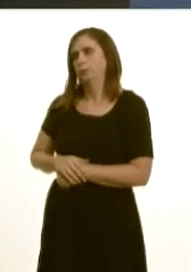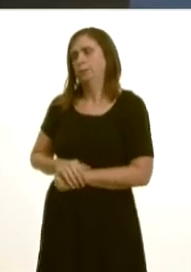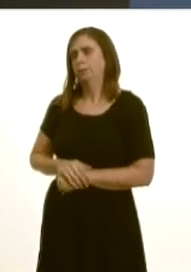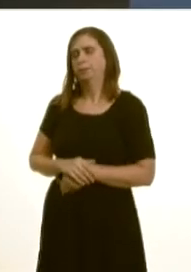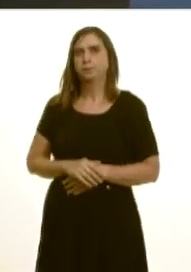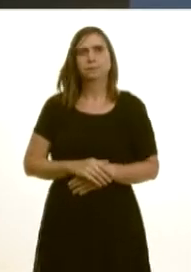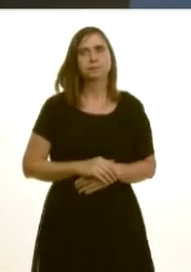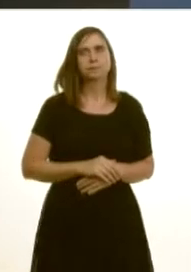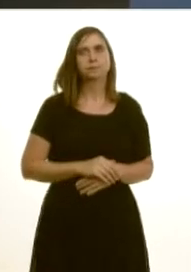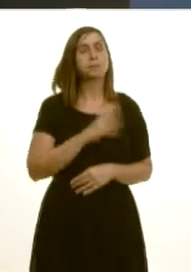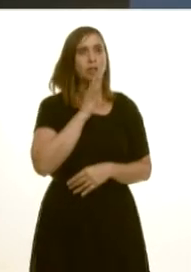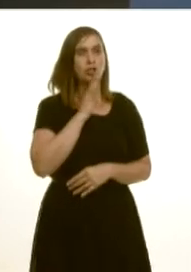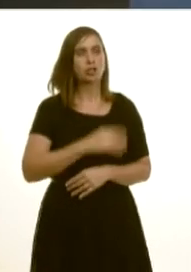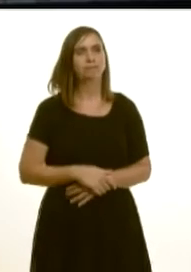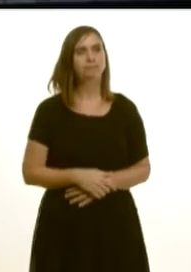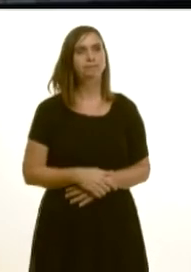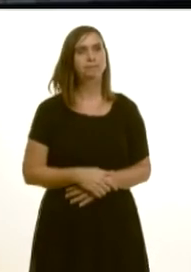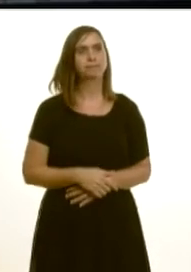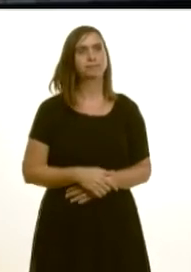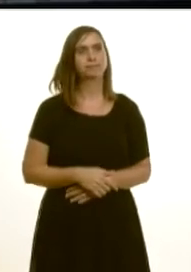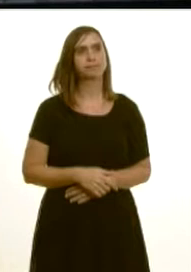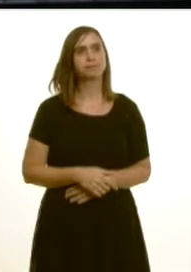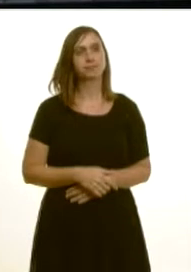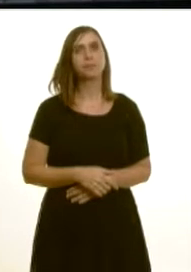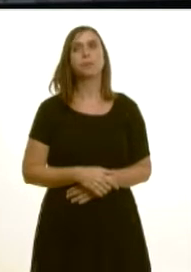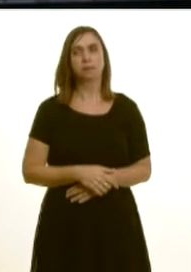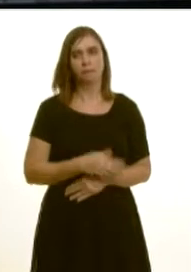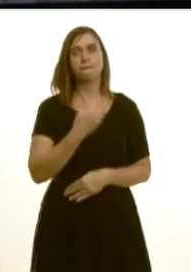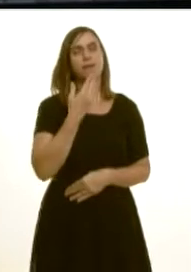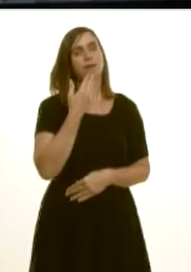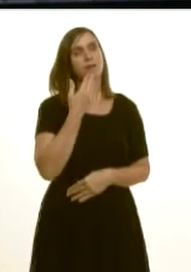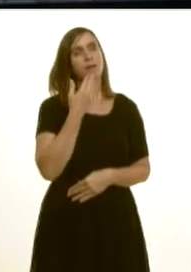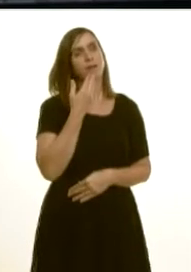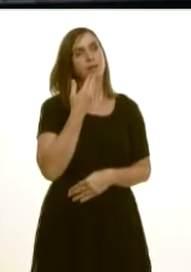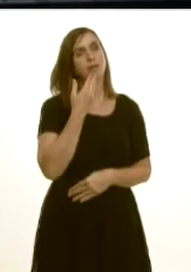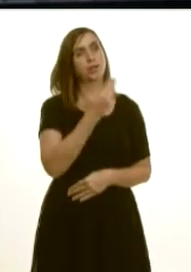ar y gyllideb, a oedd yn dweud na fydd gwaith adeiladu’n dechrau ar yr M4 yn ardal Casnewydd